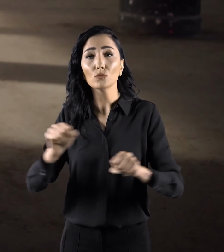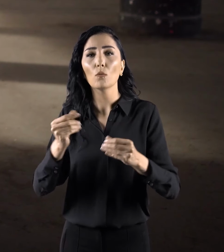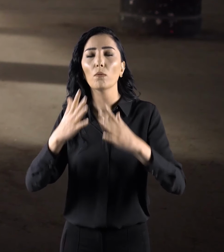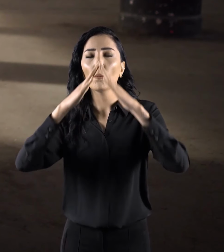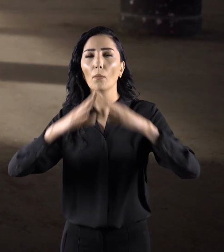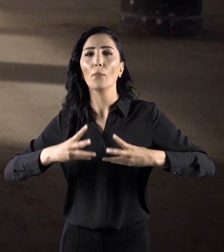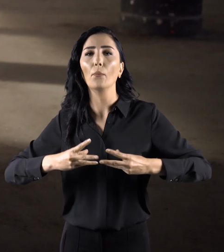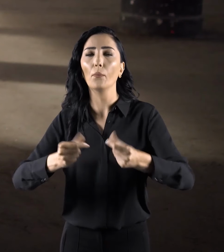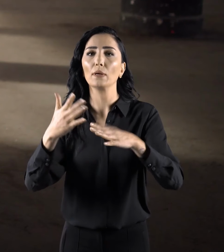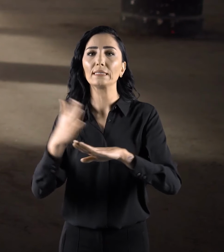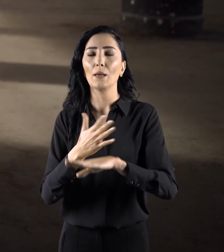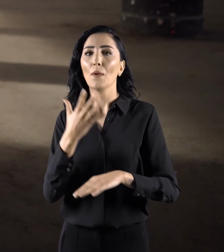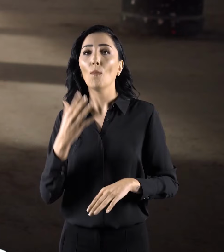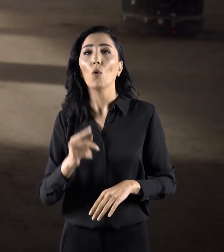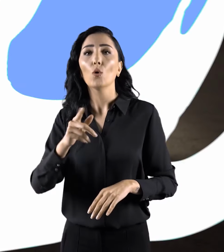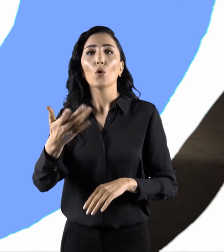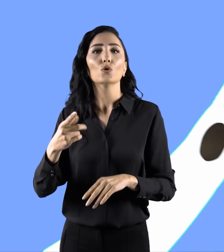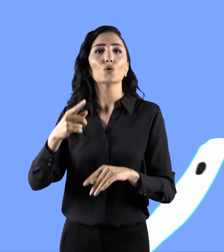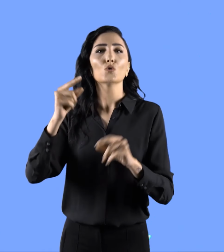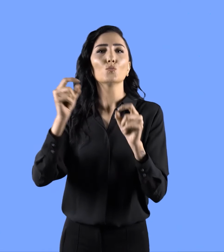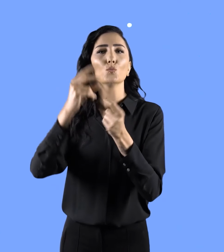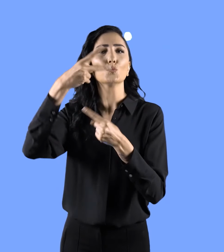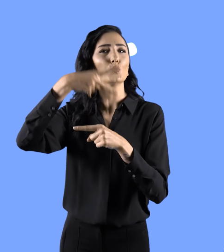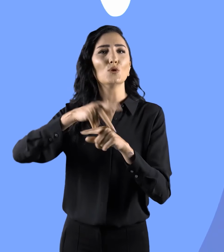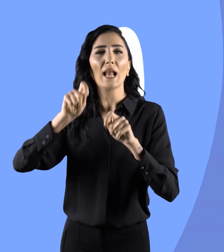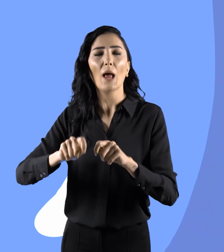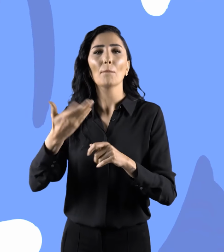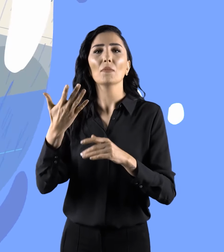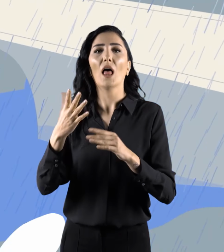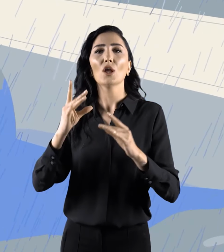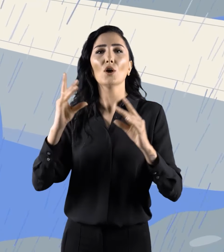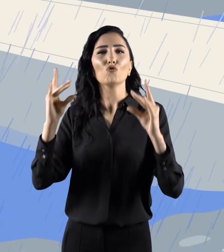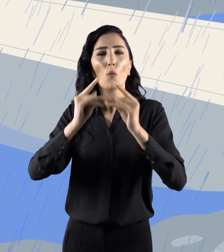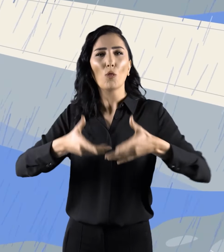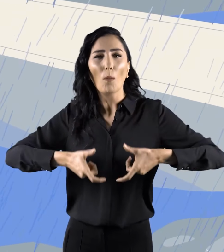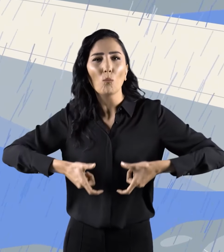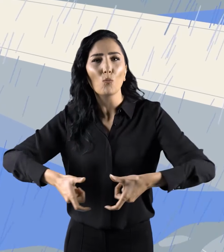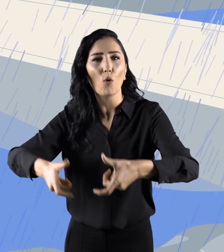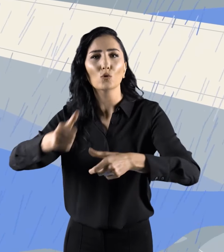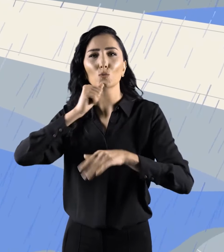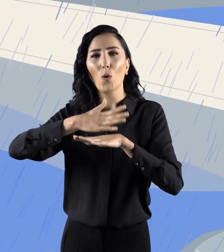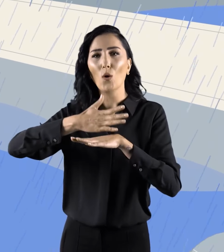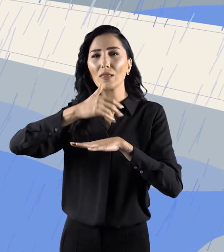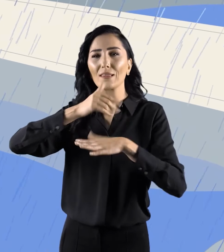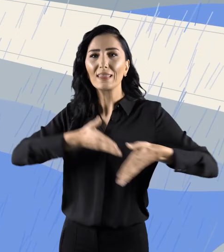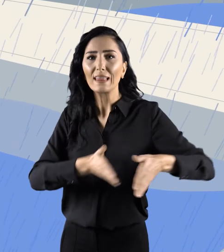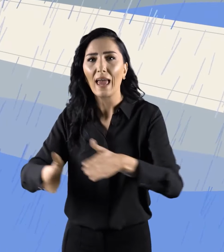barajlar patladığında çok büyük yıkımlara neden olurlar. Büzler ile yapılan köprüler ve menfezler ile birlikte